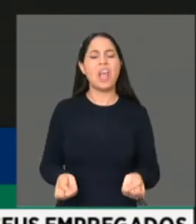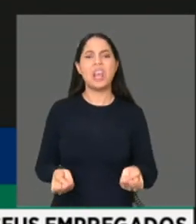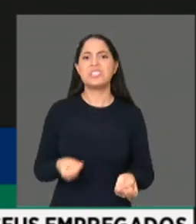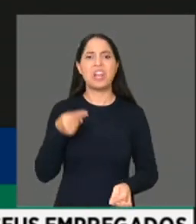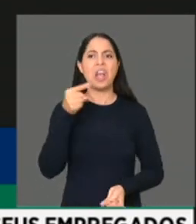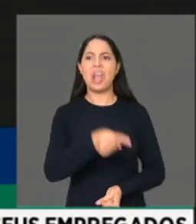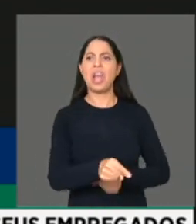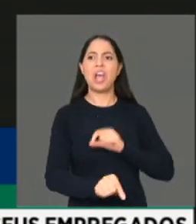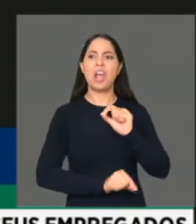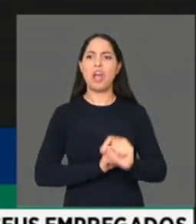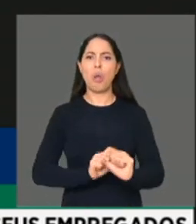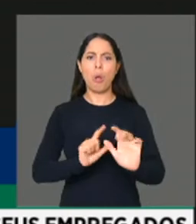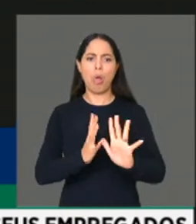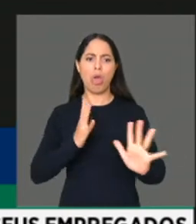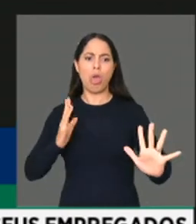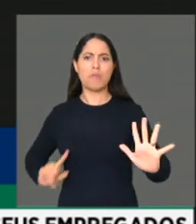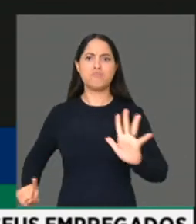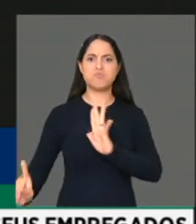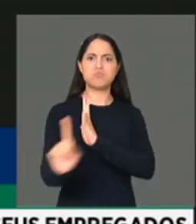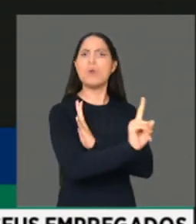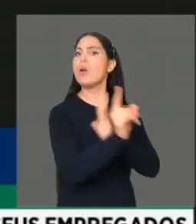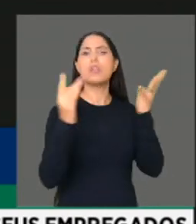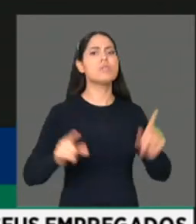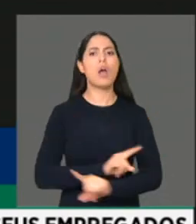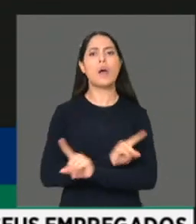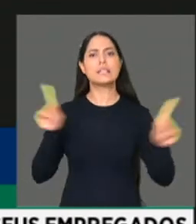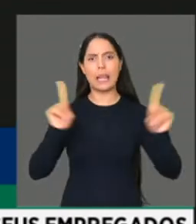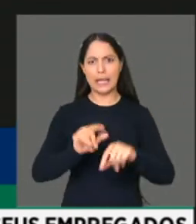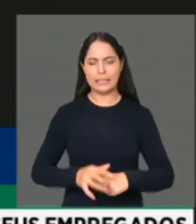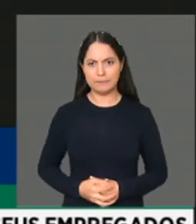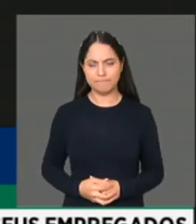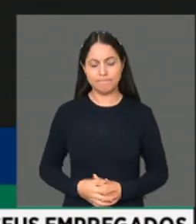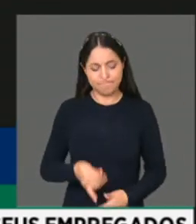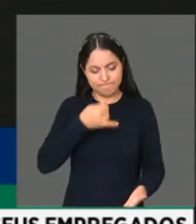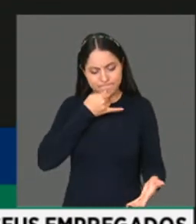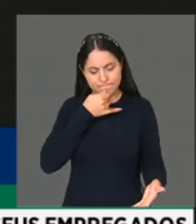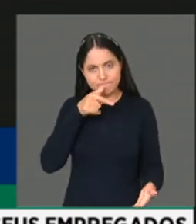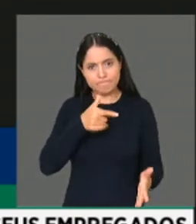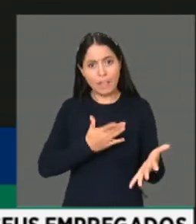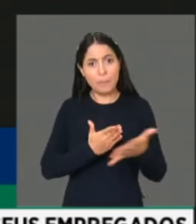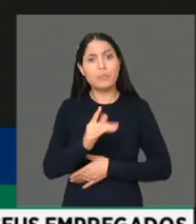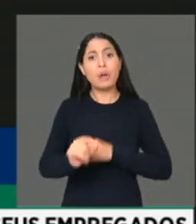SE SUBMETEM A ESSA AÇÃO INESCRUPULOSA QUE INFELIZMENTE ESTÁ SENDO APROVADA QUE VAI FURAR FILA DA VACINA NO NOSSO